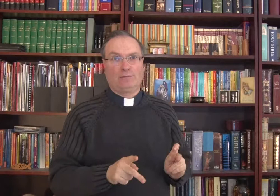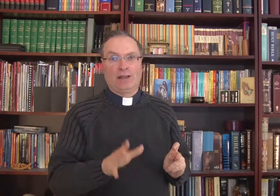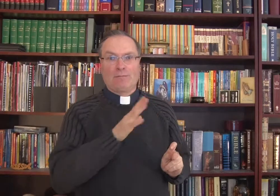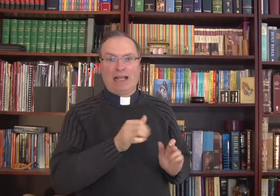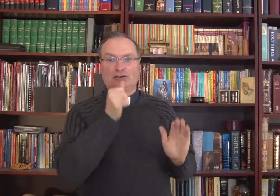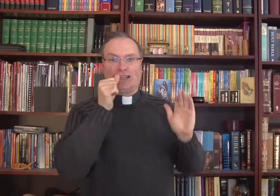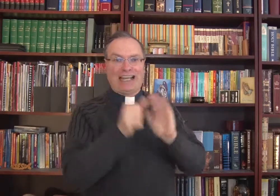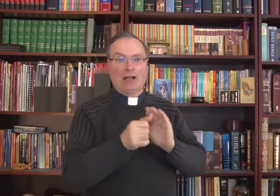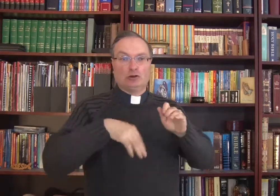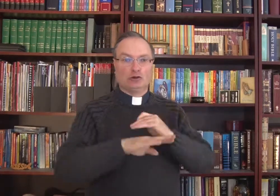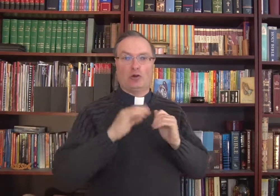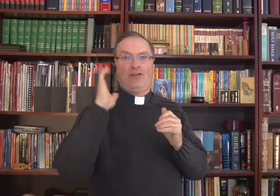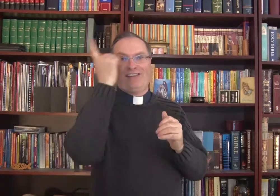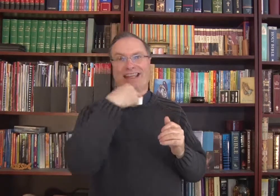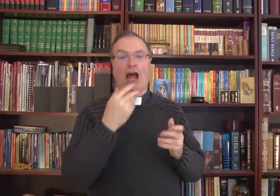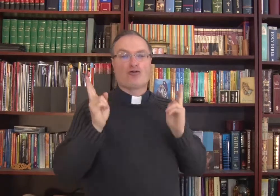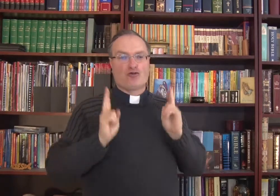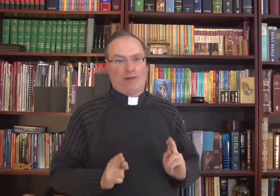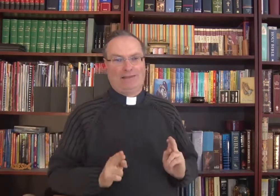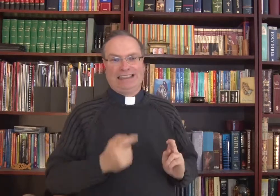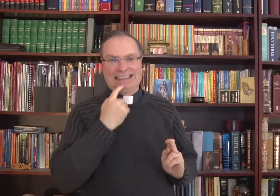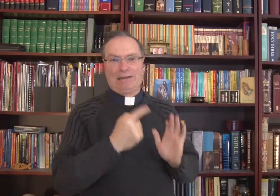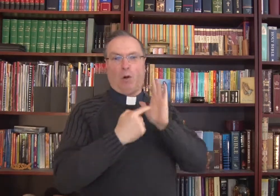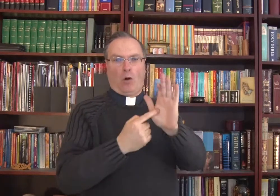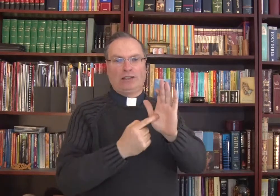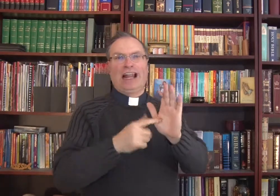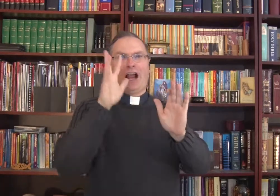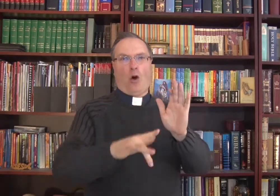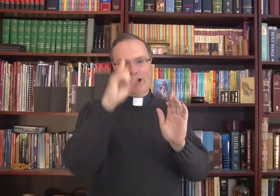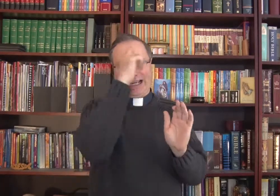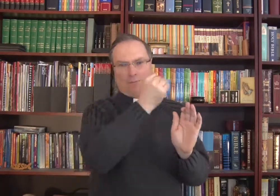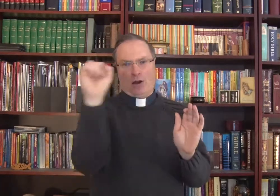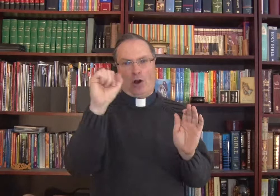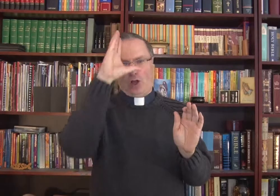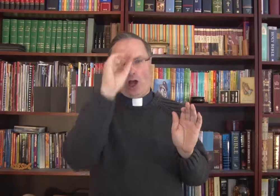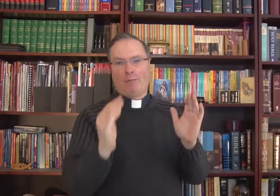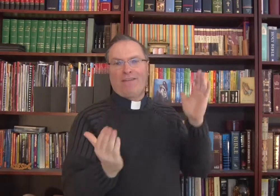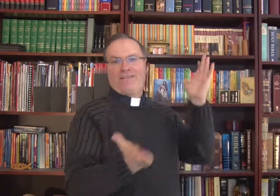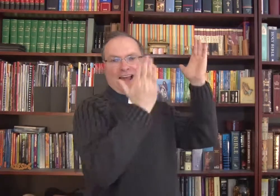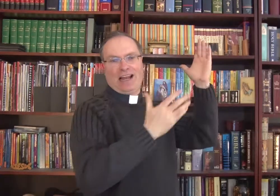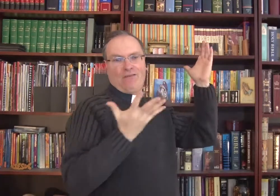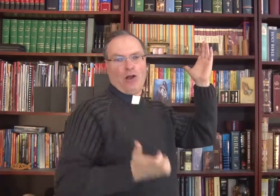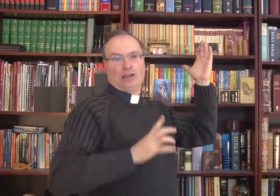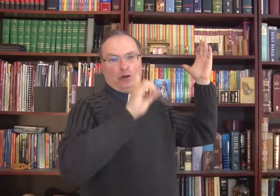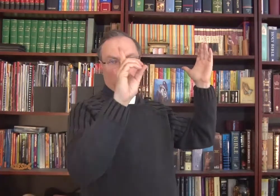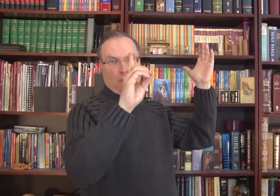mais il se cache sous le visage humain qui démontre la cause de la rébellion de l’homme face à la volonté de Dieu